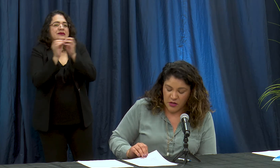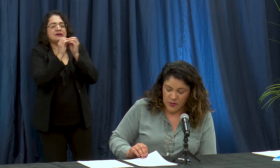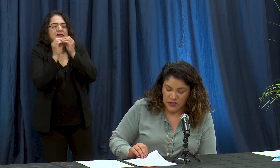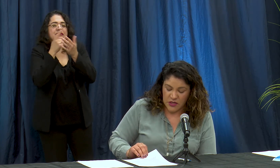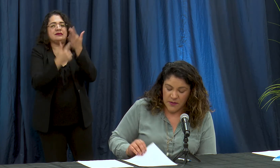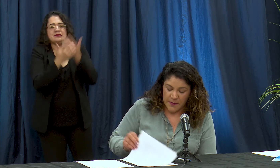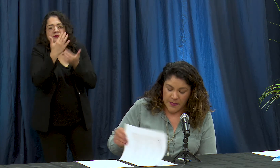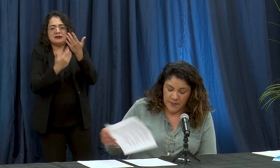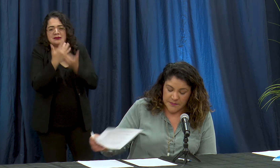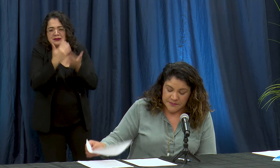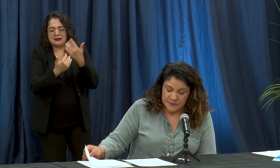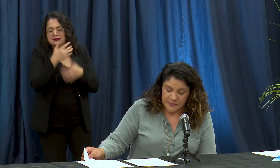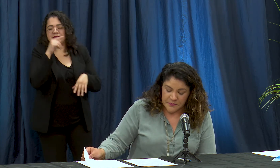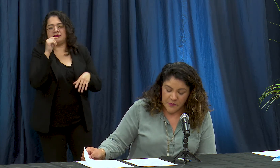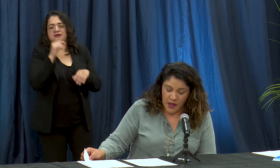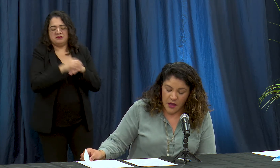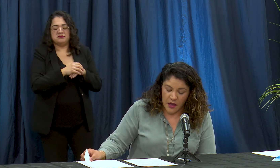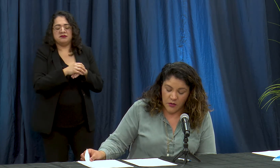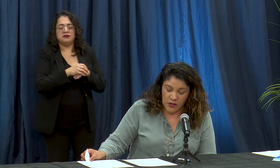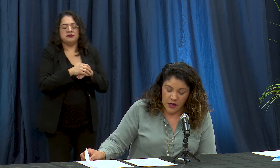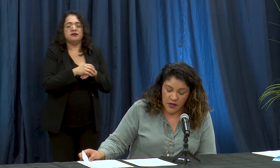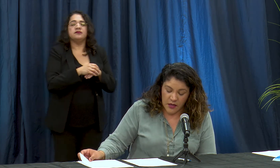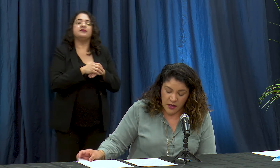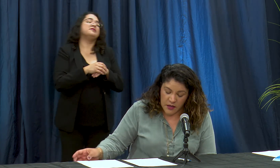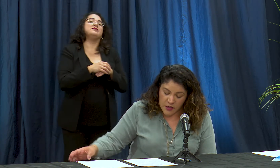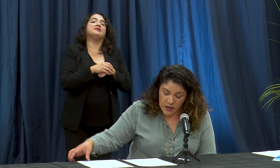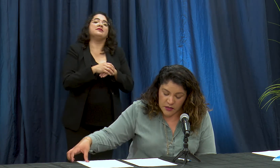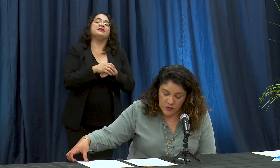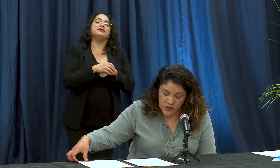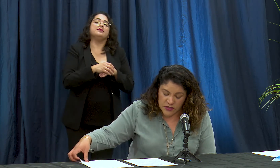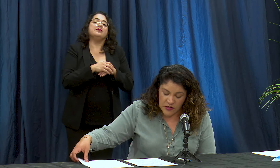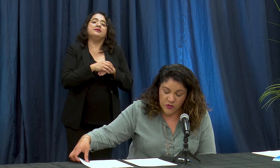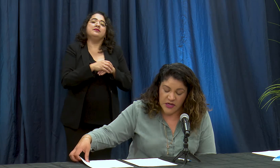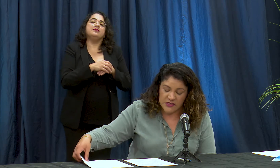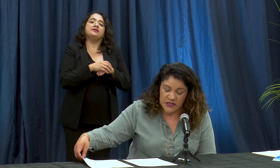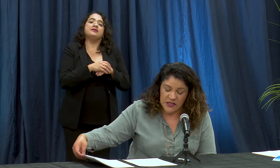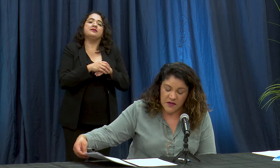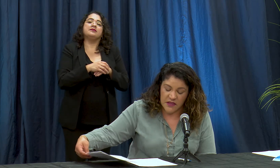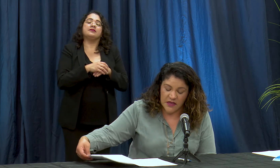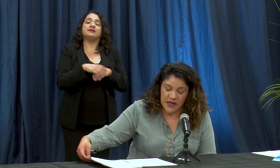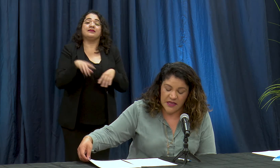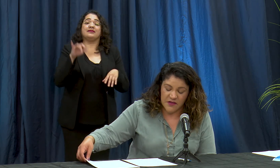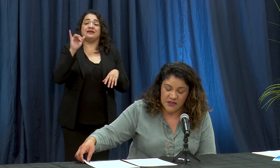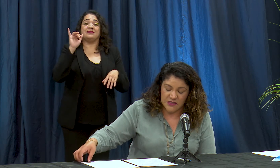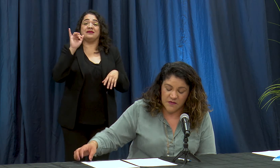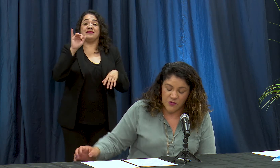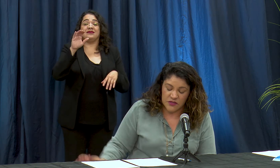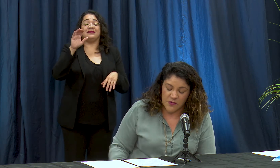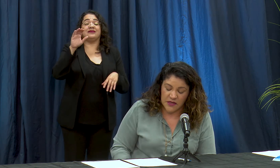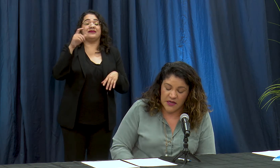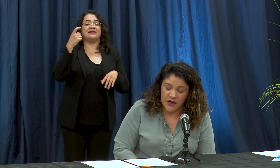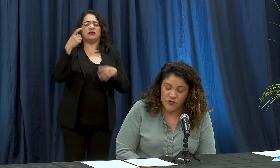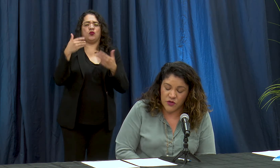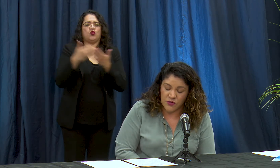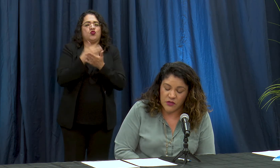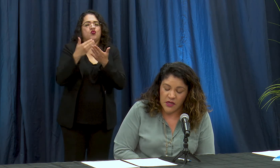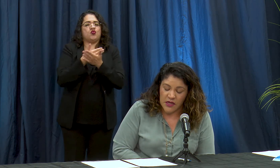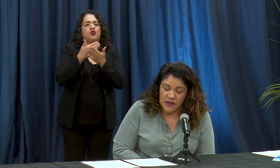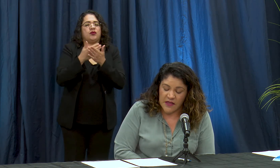un bitch una una iniciativa de kya viet a sabemos tambien que la reunión de el